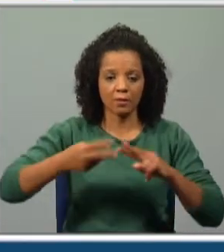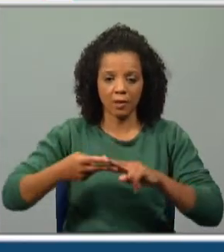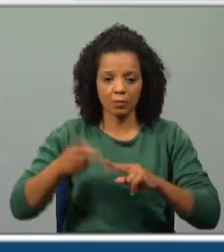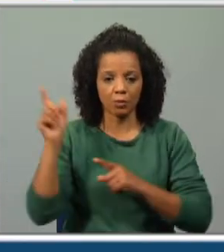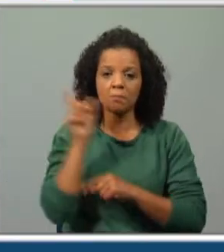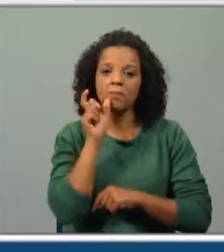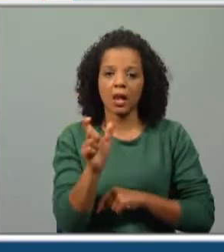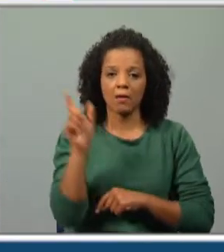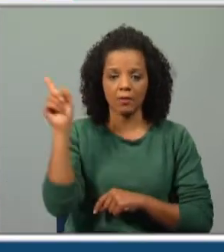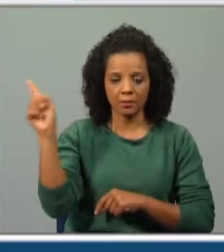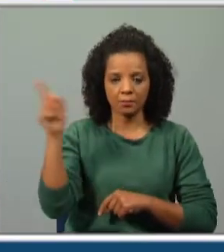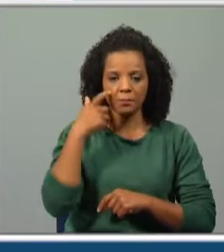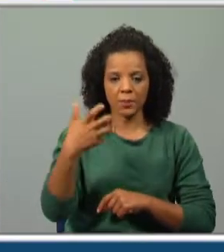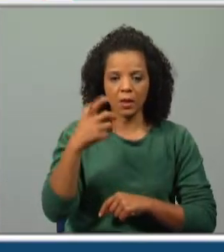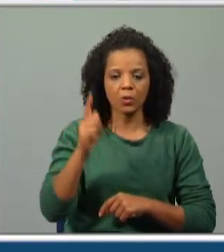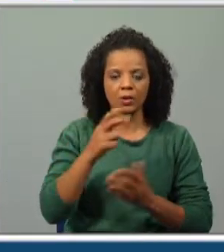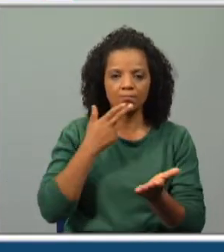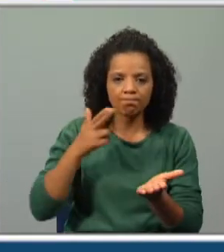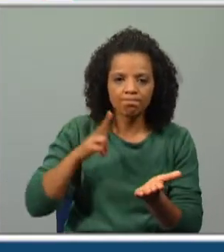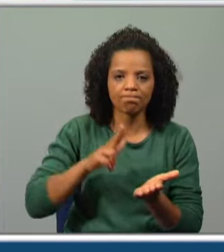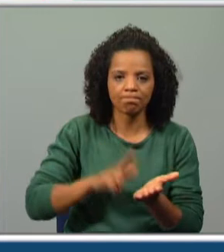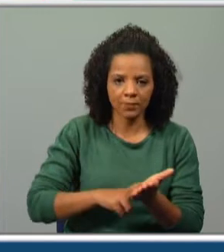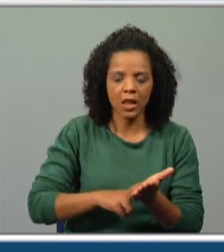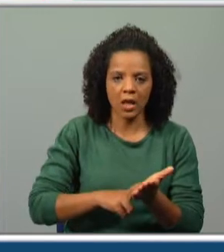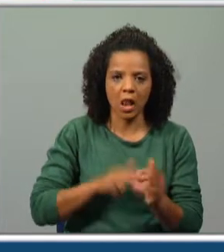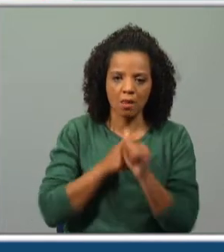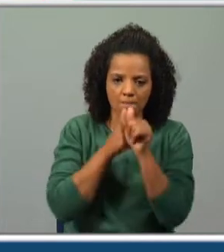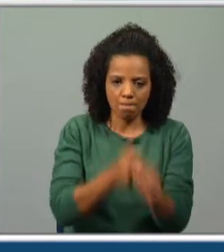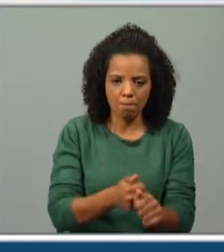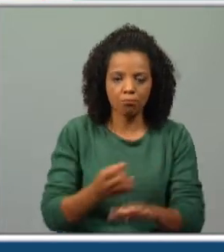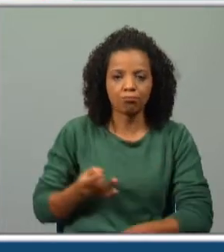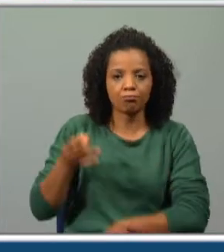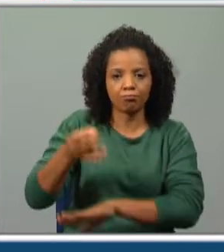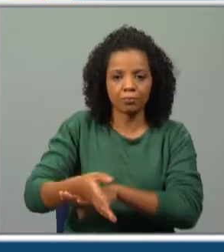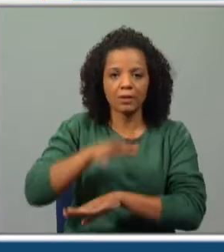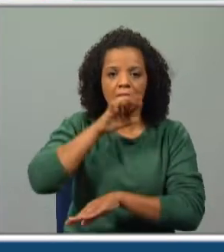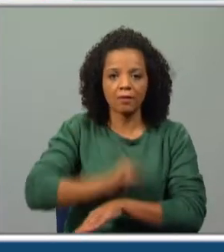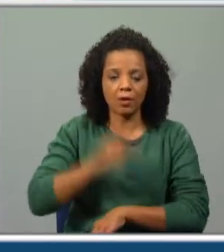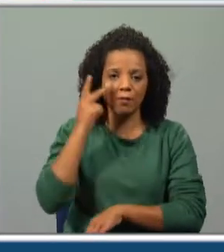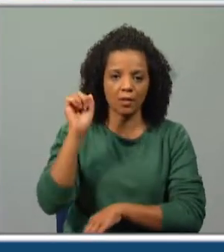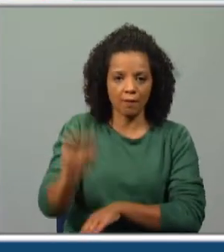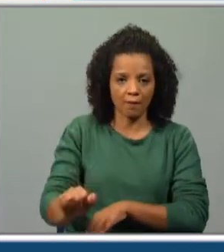sublimemente destaca a lealdade da área que se sobrepôs a vida do próprio filho 極大地彰顯了該地區的忠誠度這與他自己兒子的生活重疊